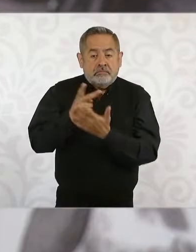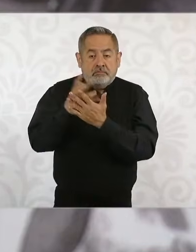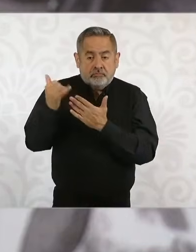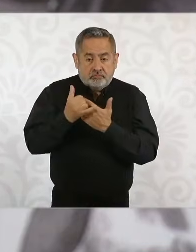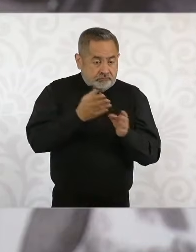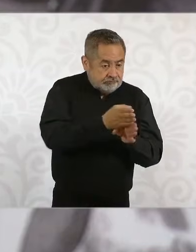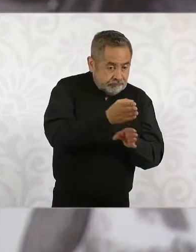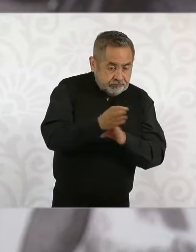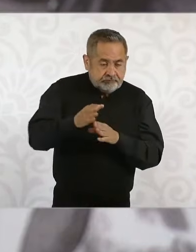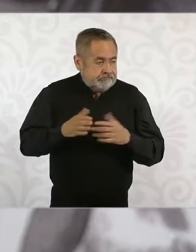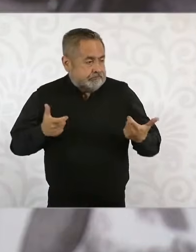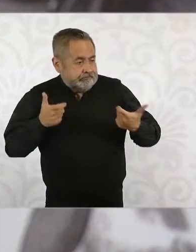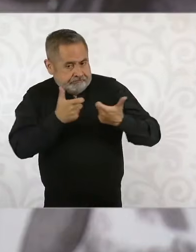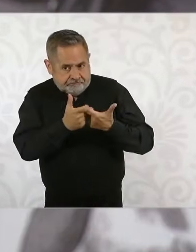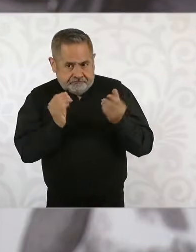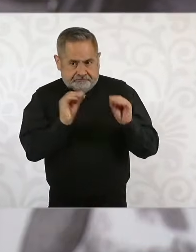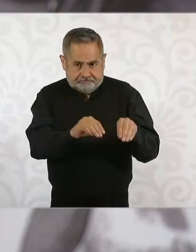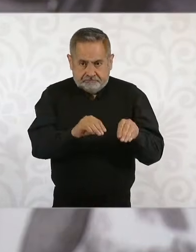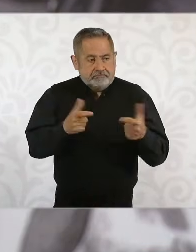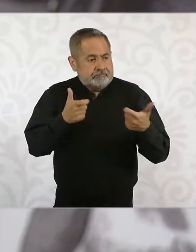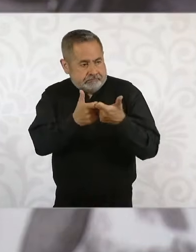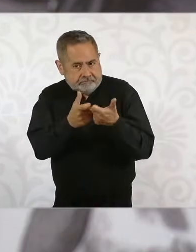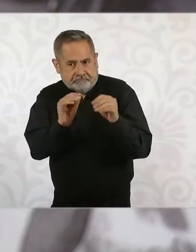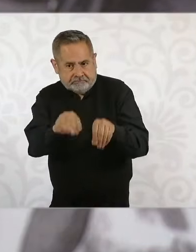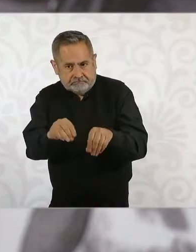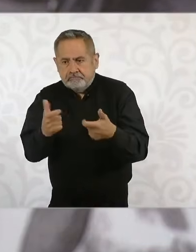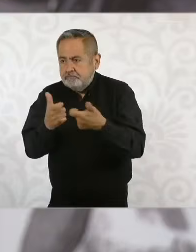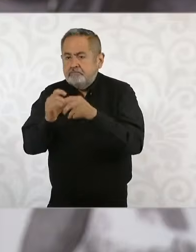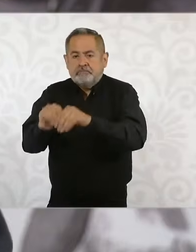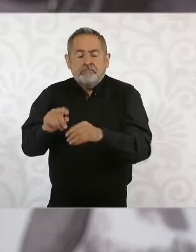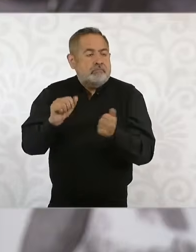estamos impulsando desde la Secretaría de Salud en colaboración con la industria tanto nacional como